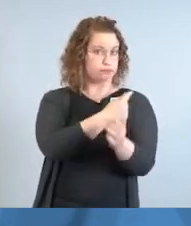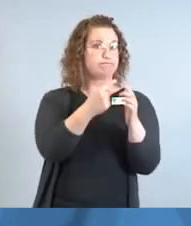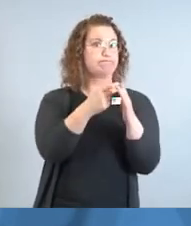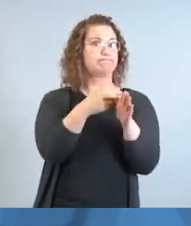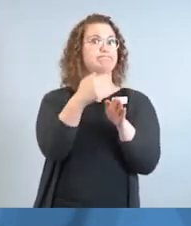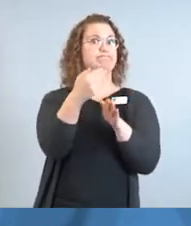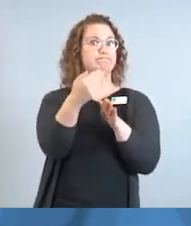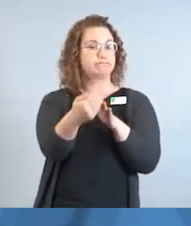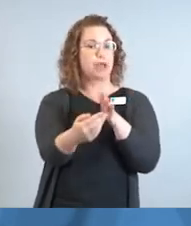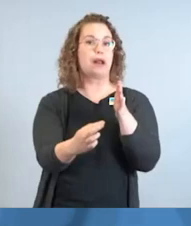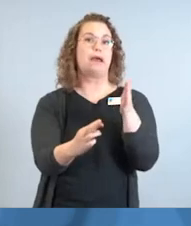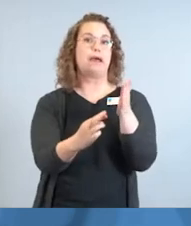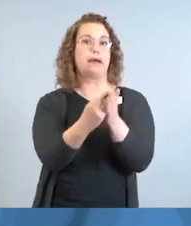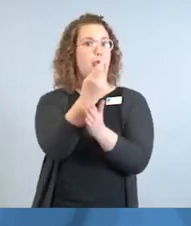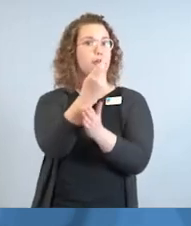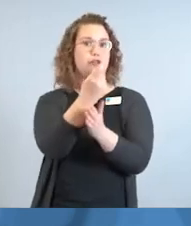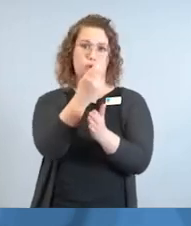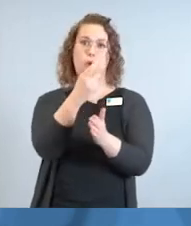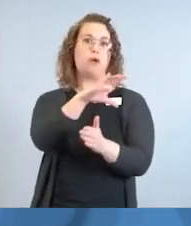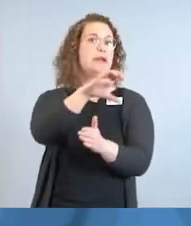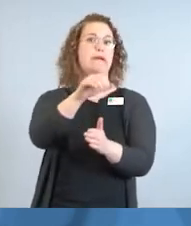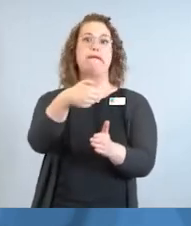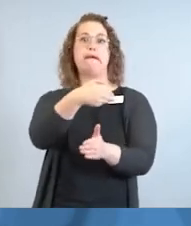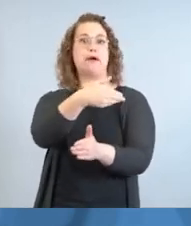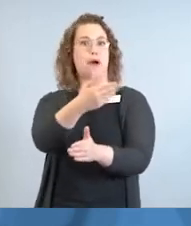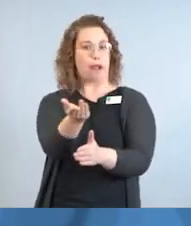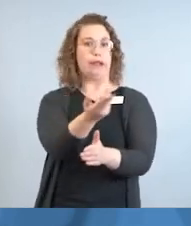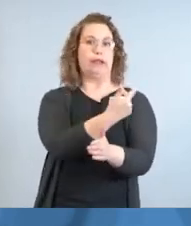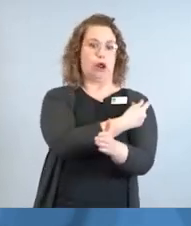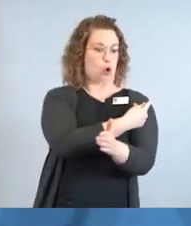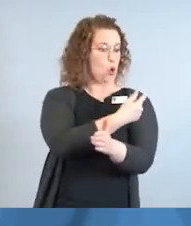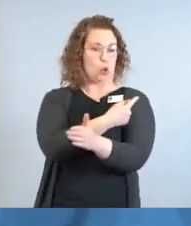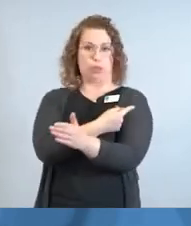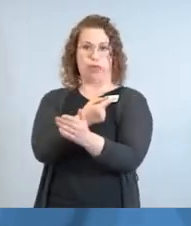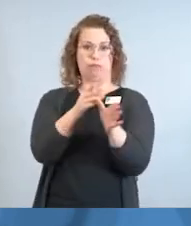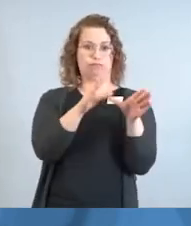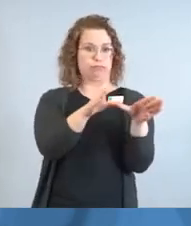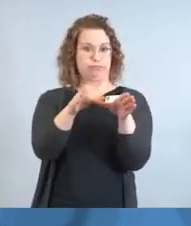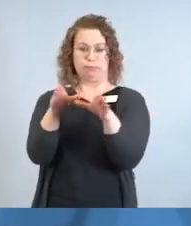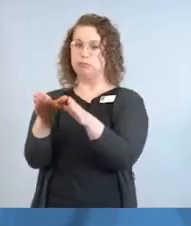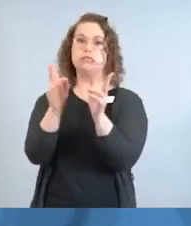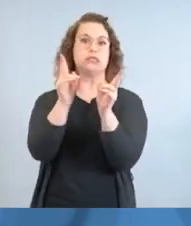eli tyypillisiä inflammaation oireita, jotka tulevat rokotteen saamisen jälkeen.